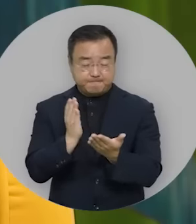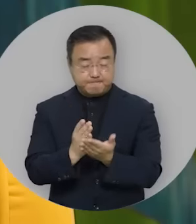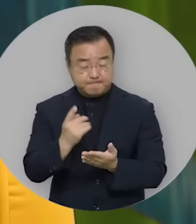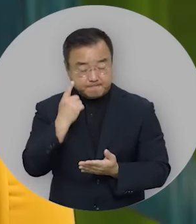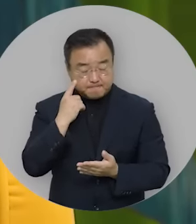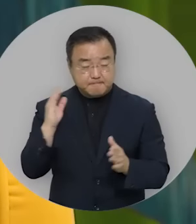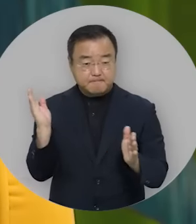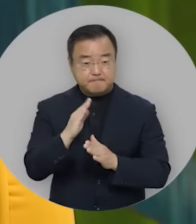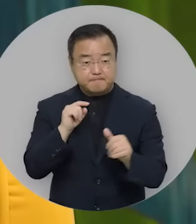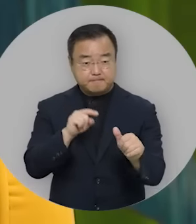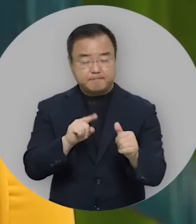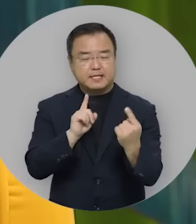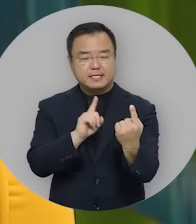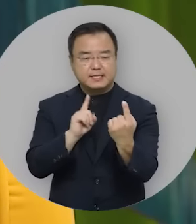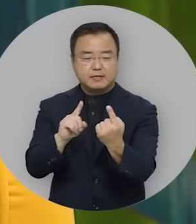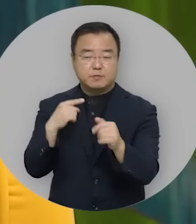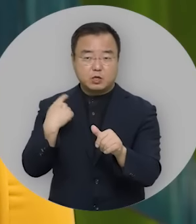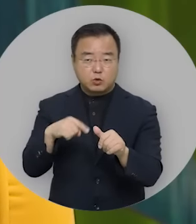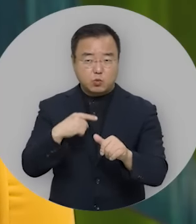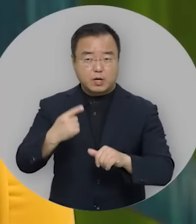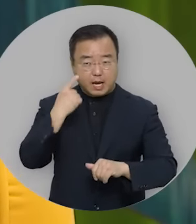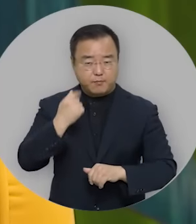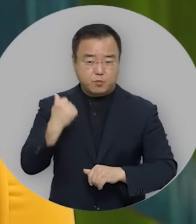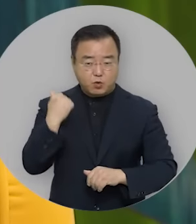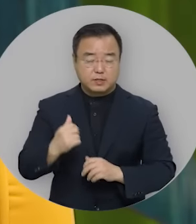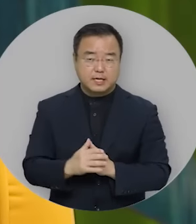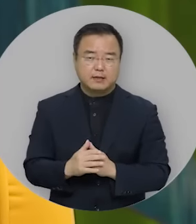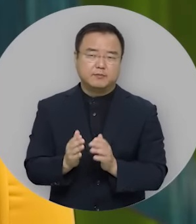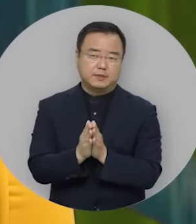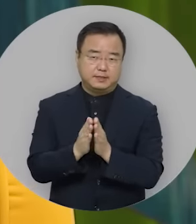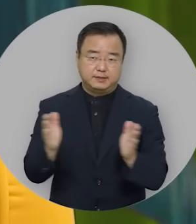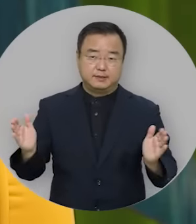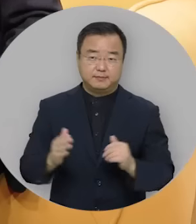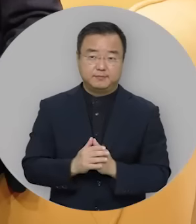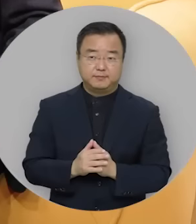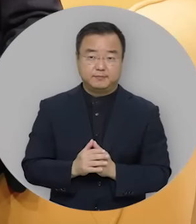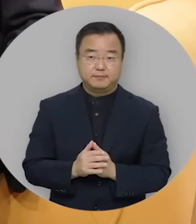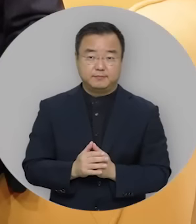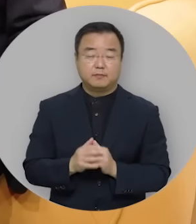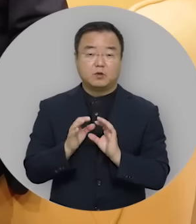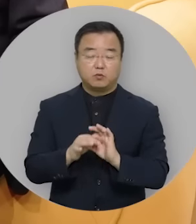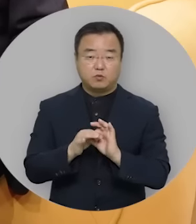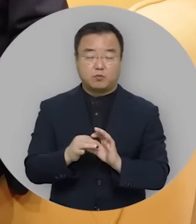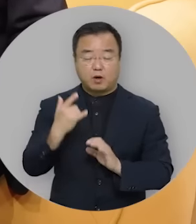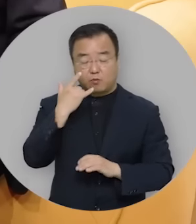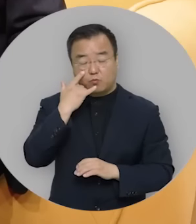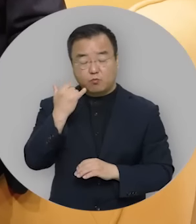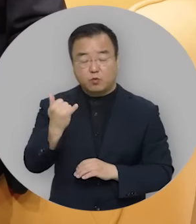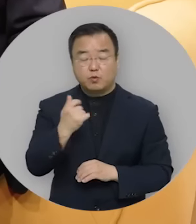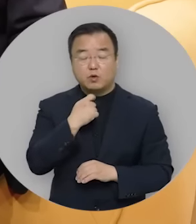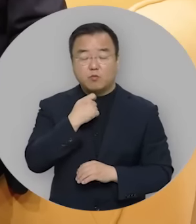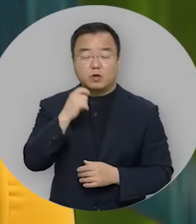학생들에게 최대한 맞춤형 교육을 실시하자고 시작했습니다. 그렇게 해서 학부모님들이 원하시면